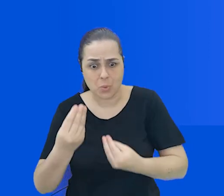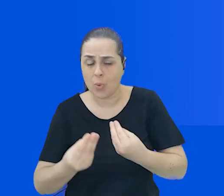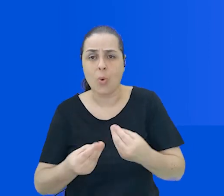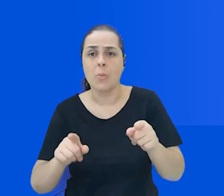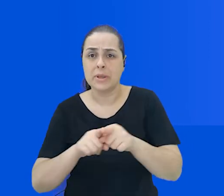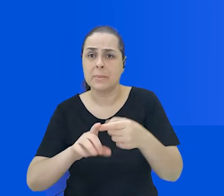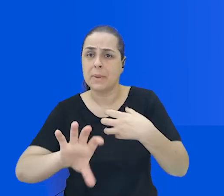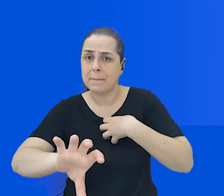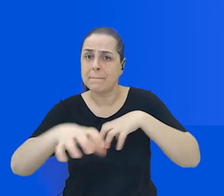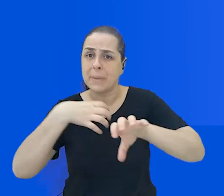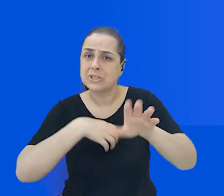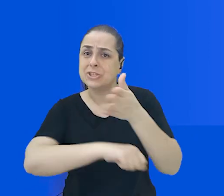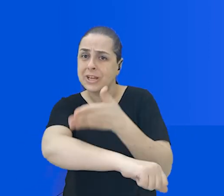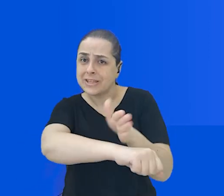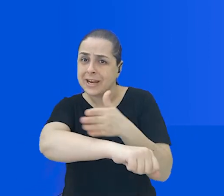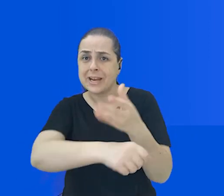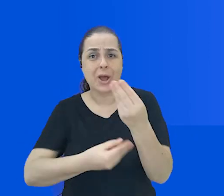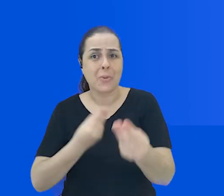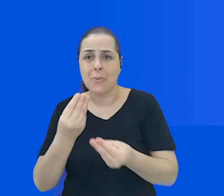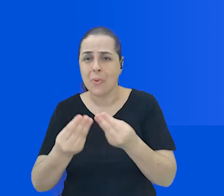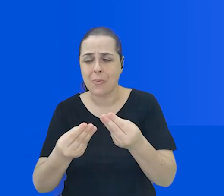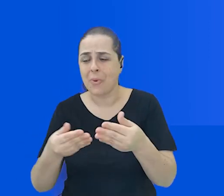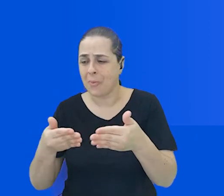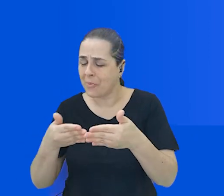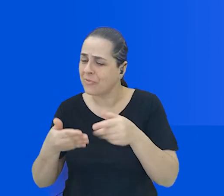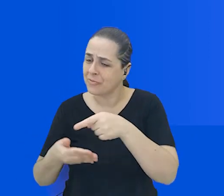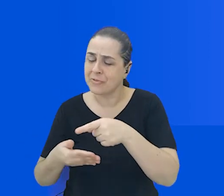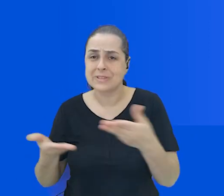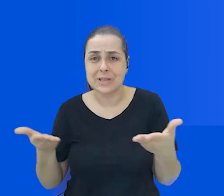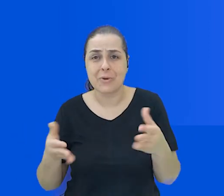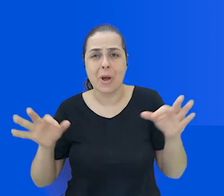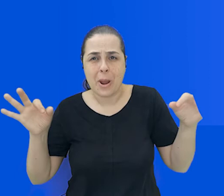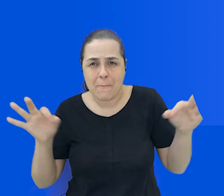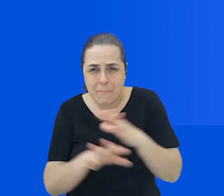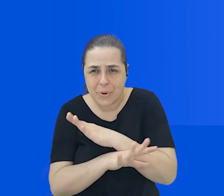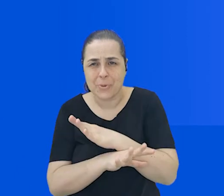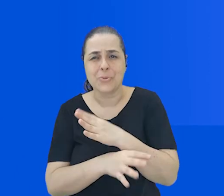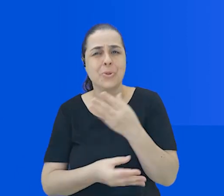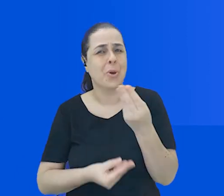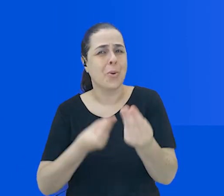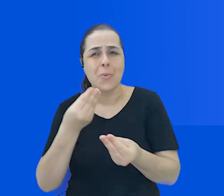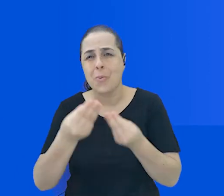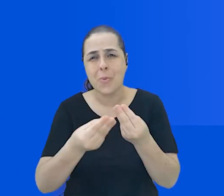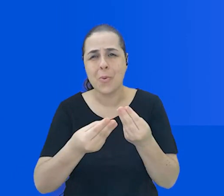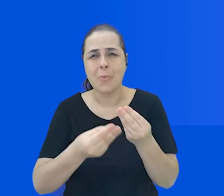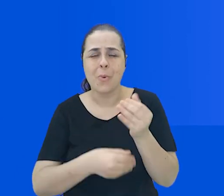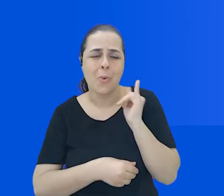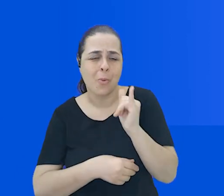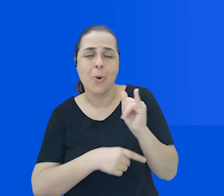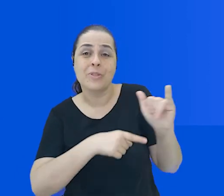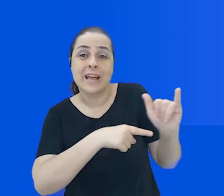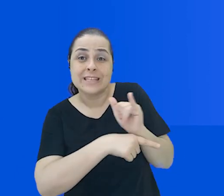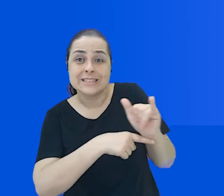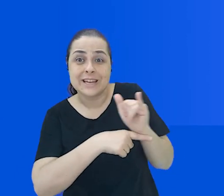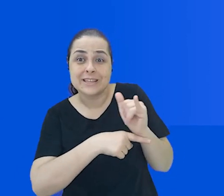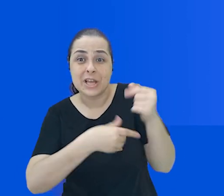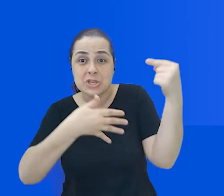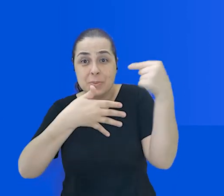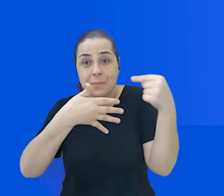Eu queria que você para encerrar, então pudesse falar um pouquinho dessas estratégias, do que a gente pode fazer